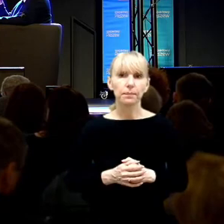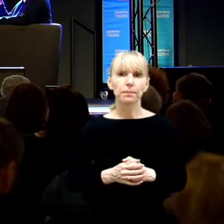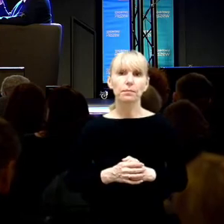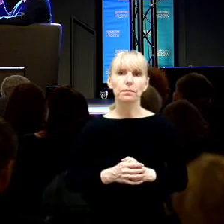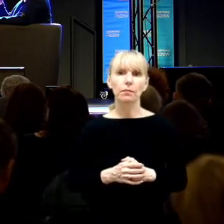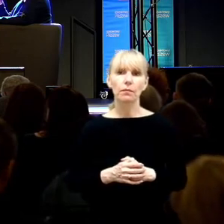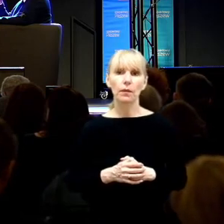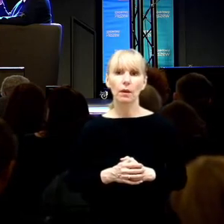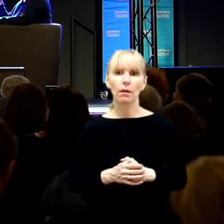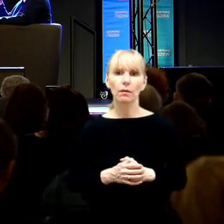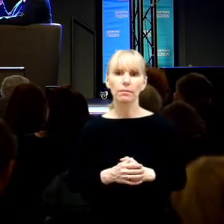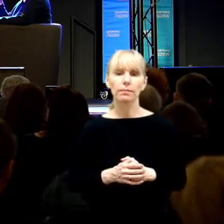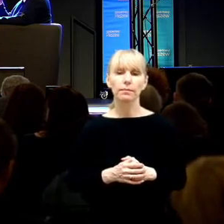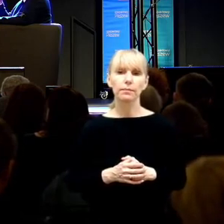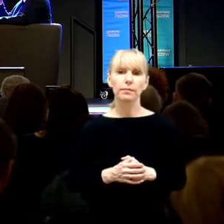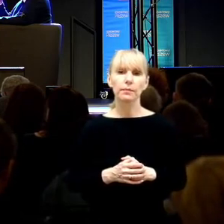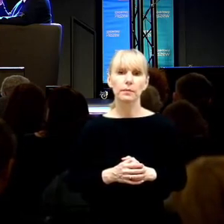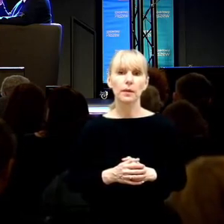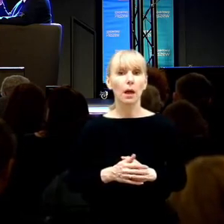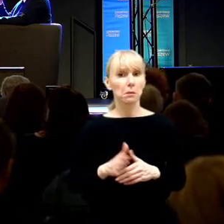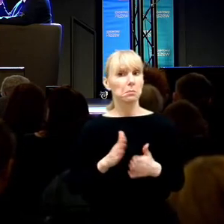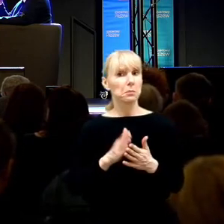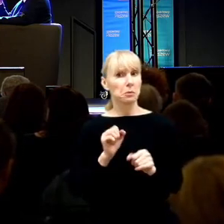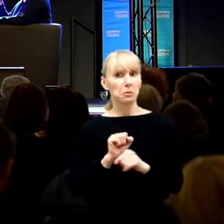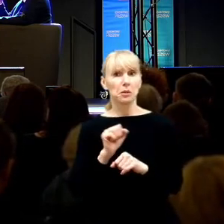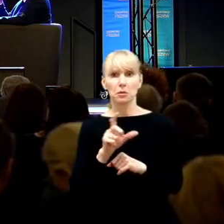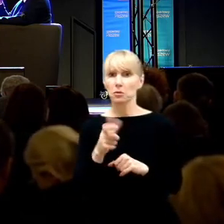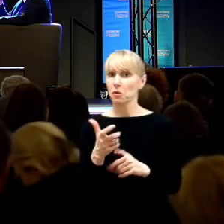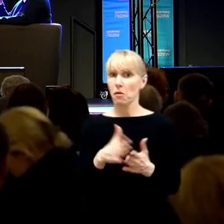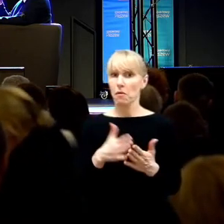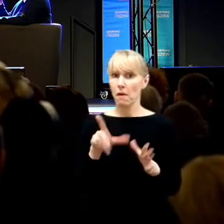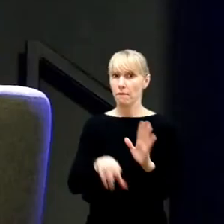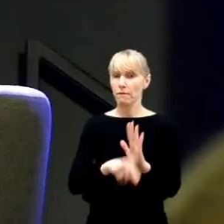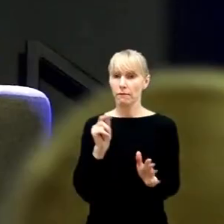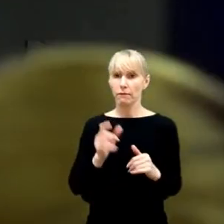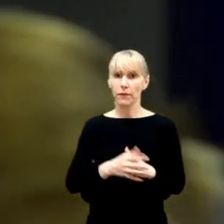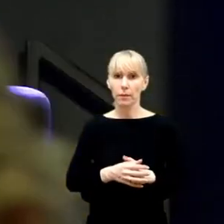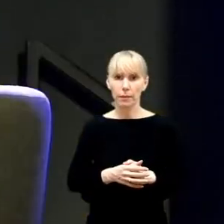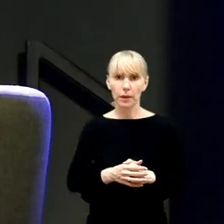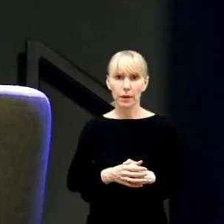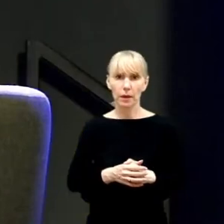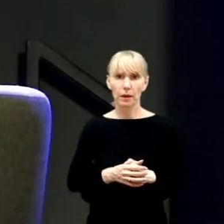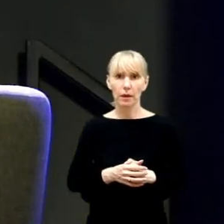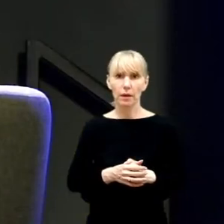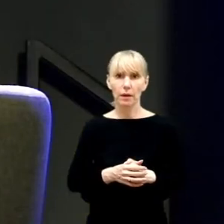ale że naprawdę mamy z czego wybierać, tylko właśnie trzeba odpowiednio układać te klocki